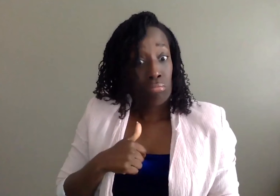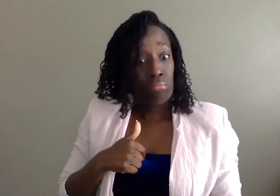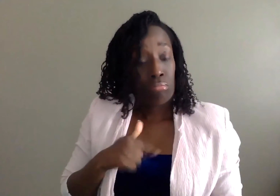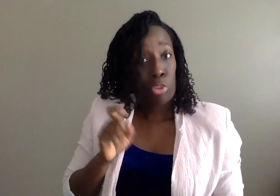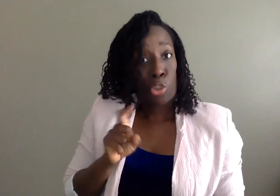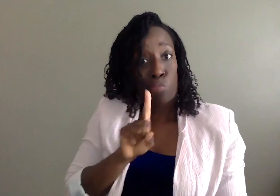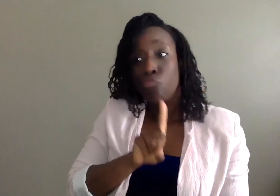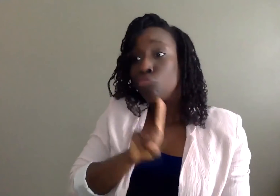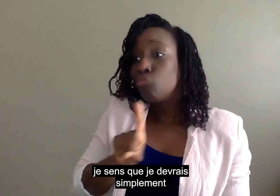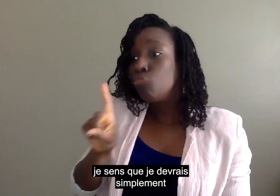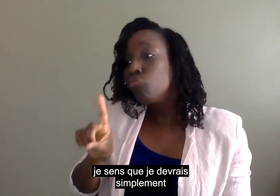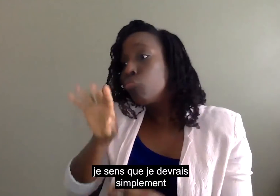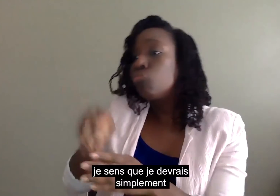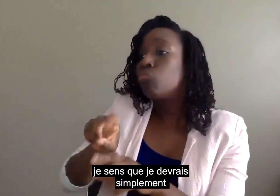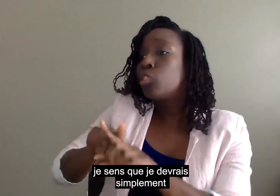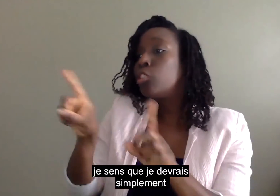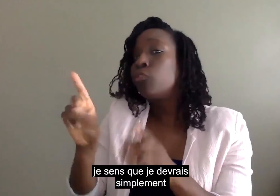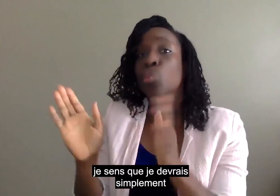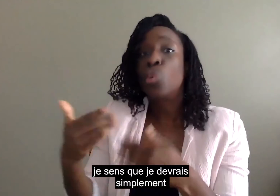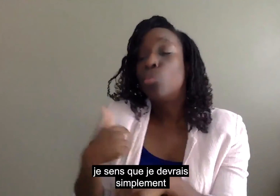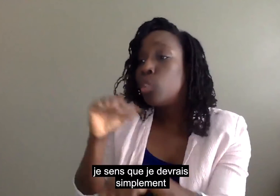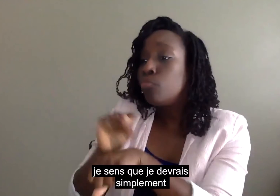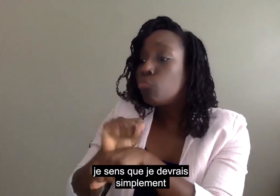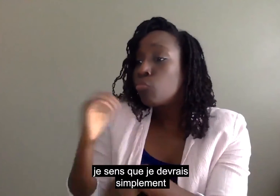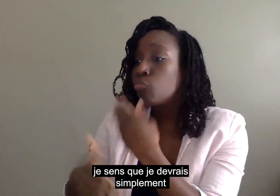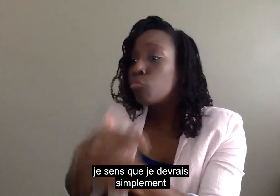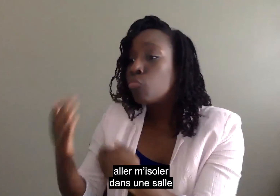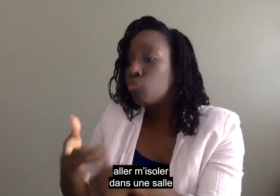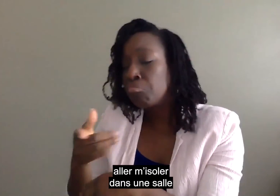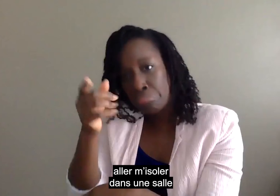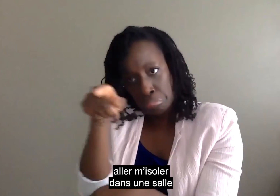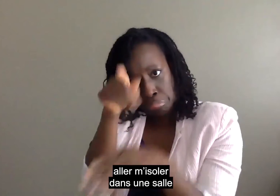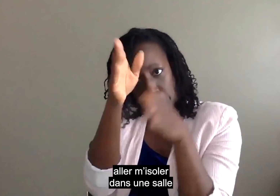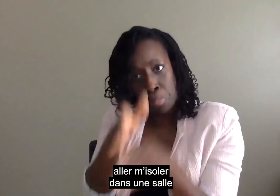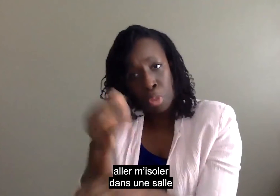parce que, vu que je suis nouveau au travail, je dois être rapide.